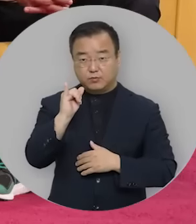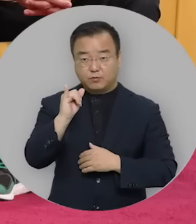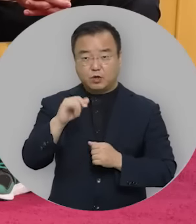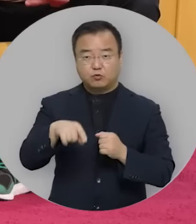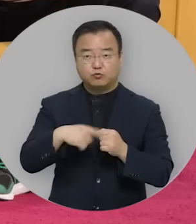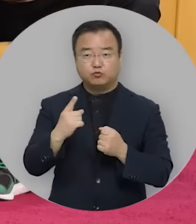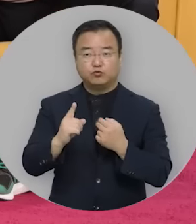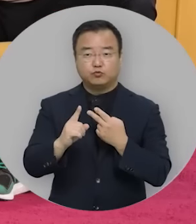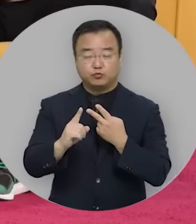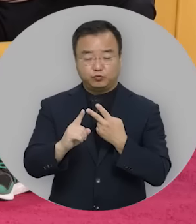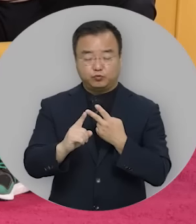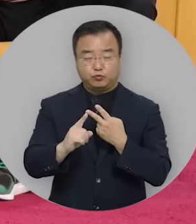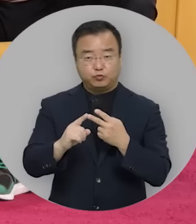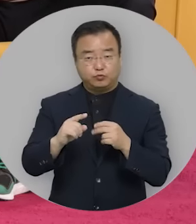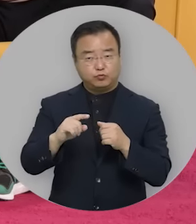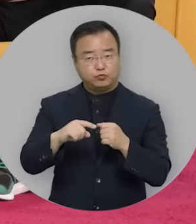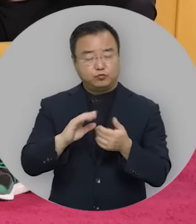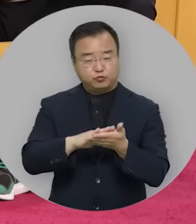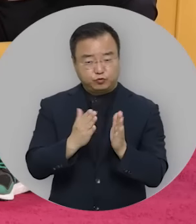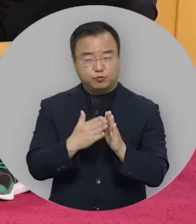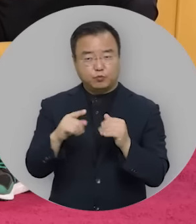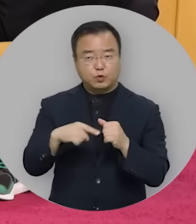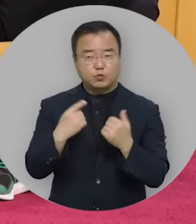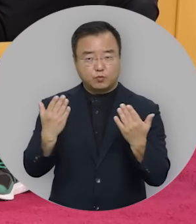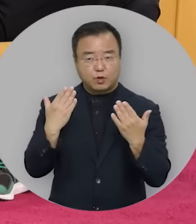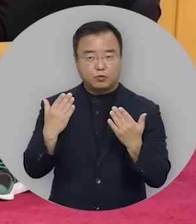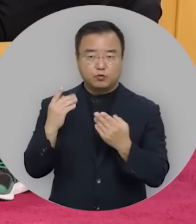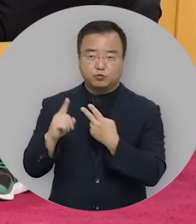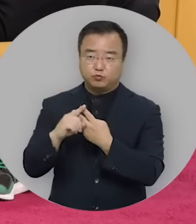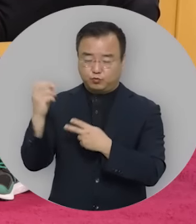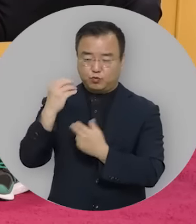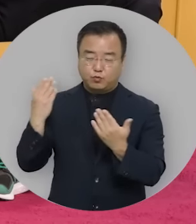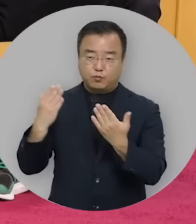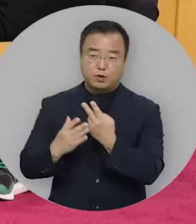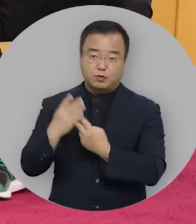유치원, 초등학교가 모여 있는 특수학교 그리고 중학교, 고등학교가 모여 있는 특수학교